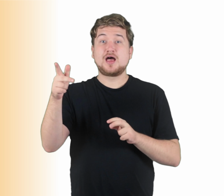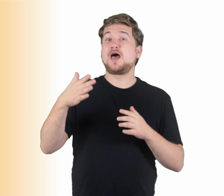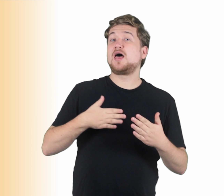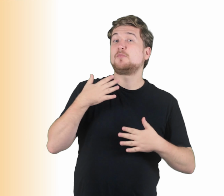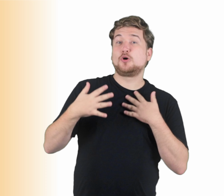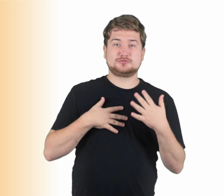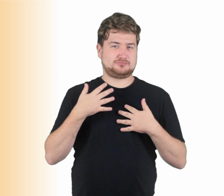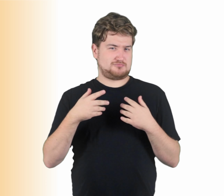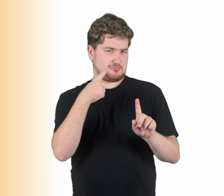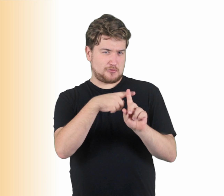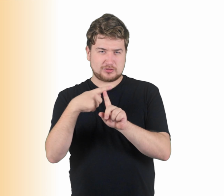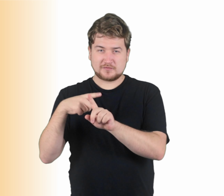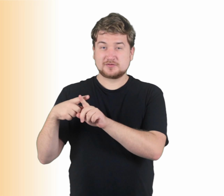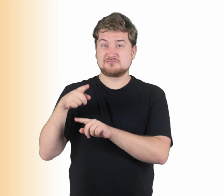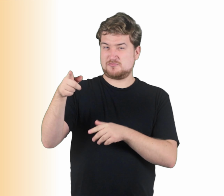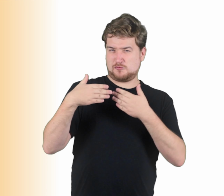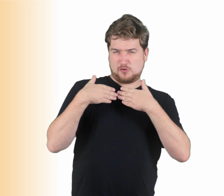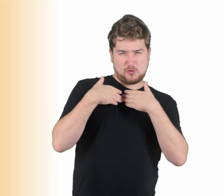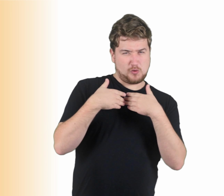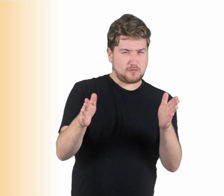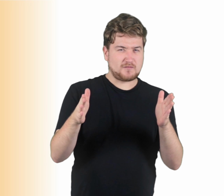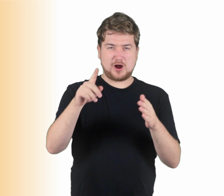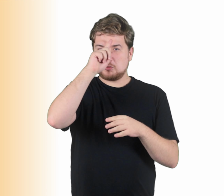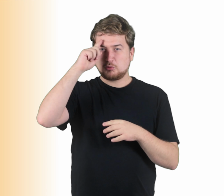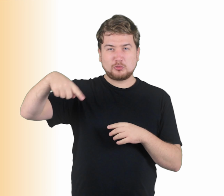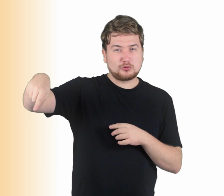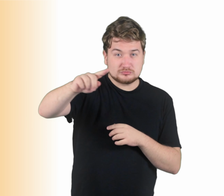zwykle doświadcza pozytywnych emocji, jest otwarty na ludzi,